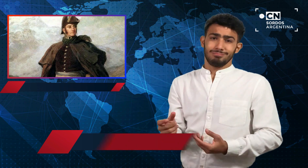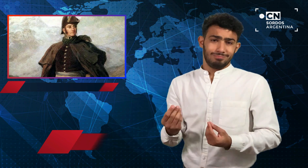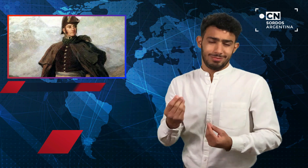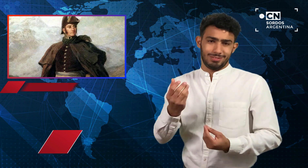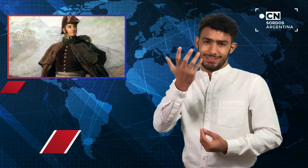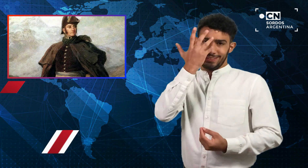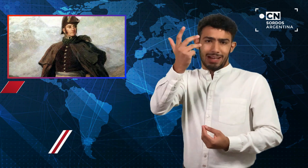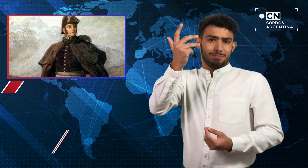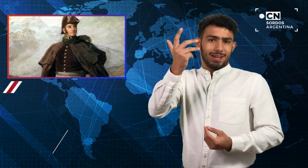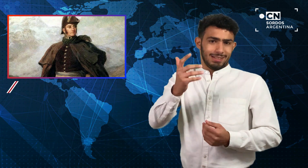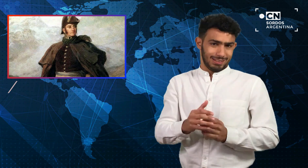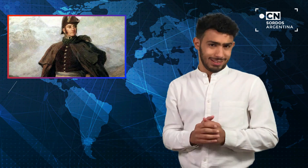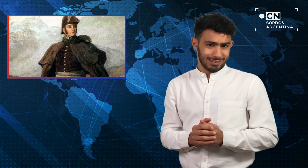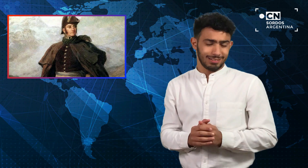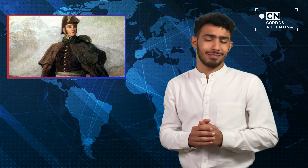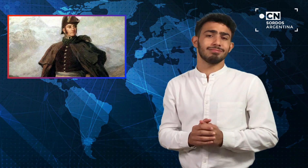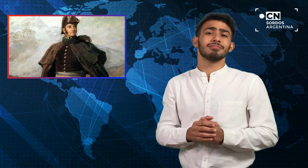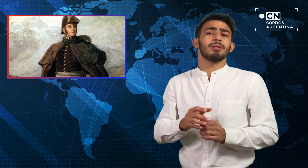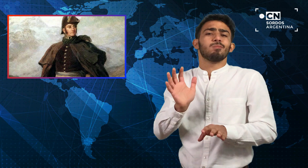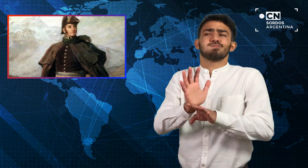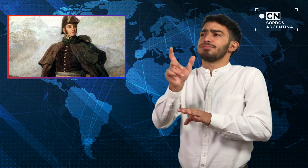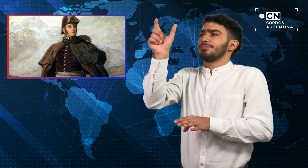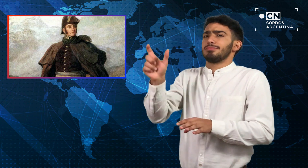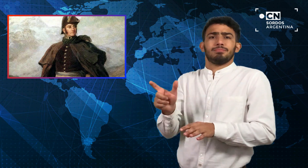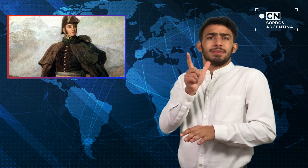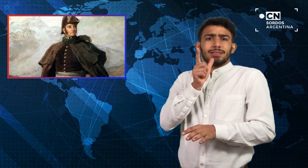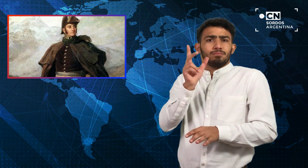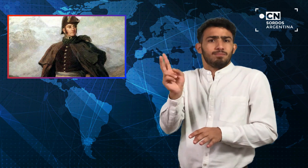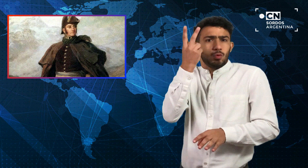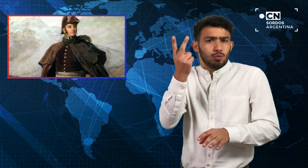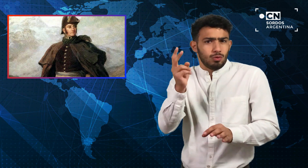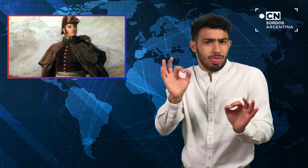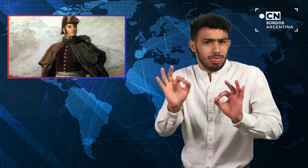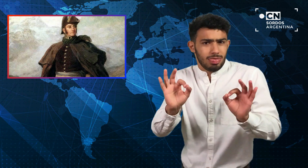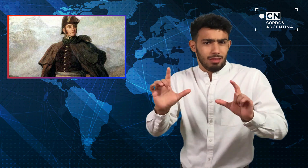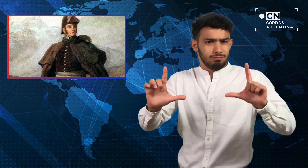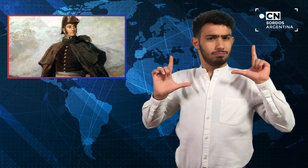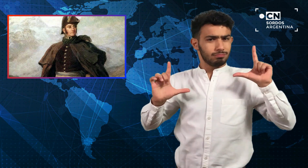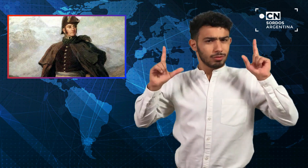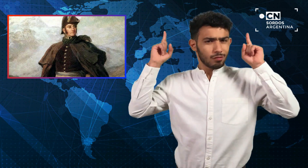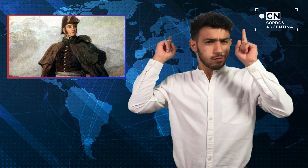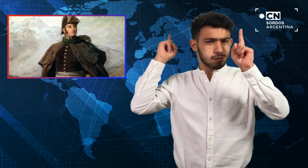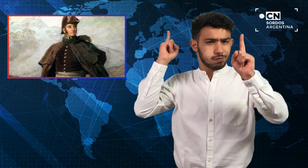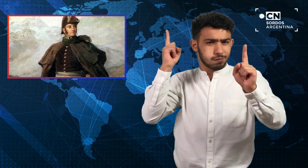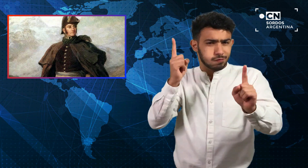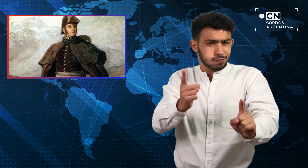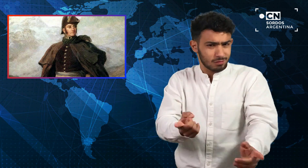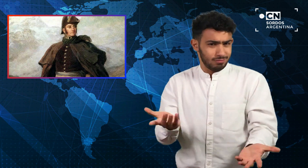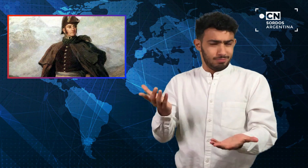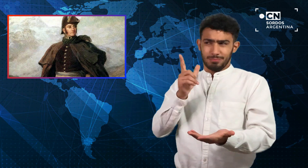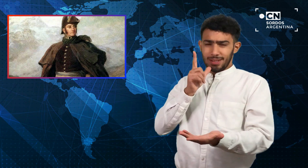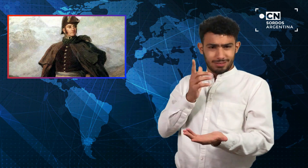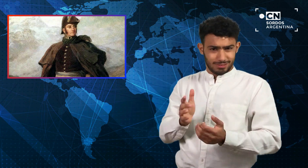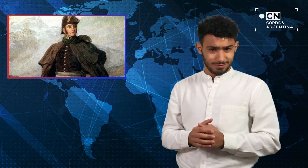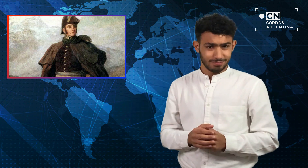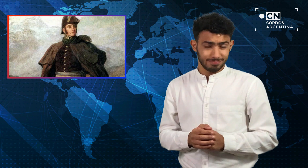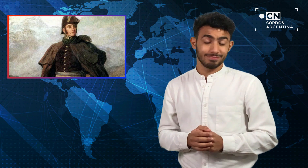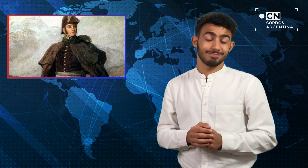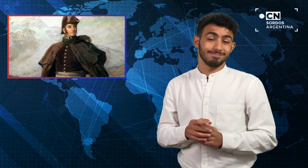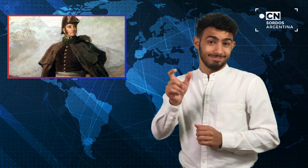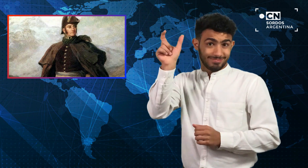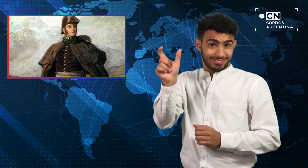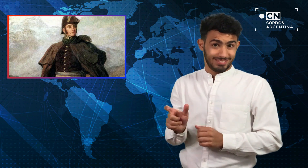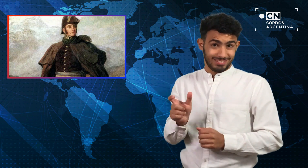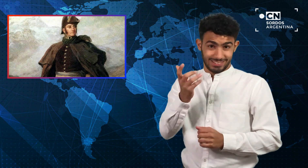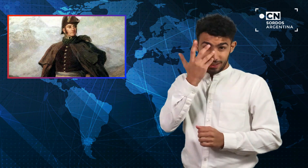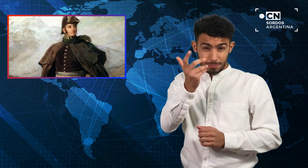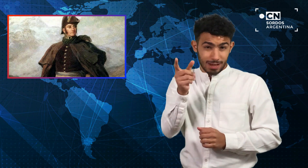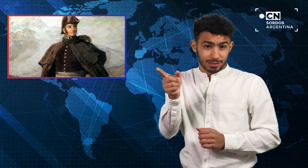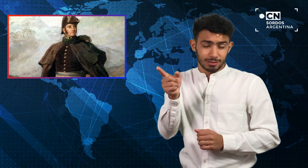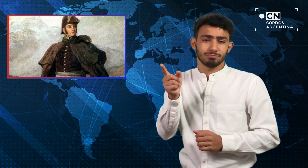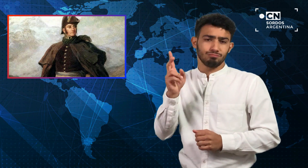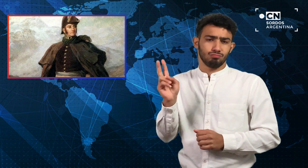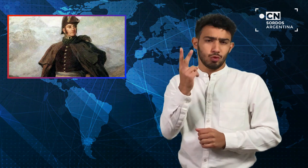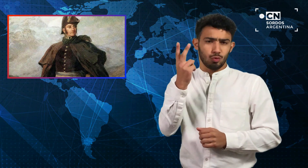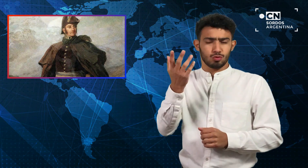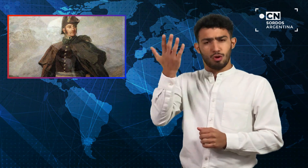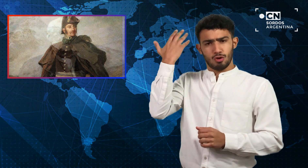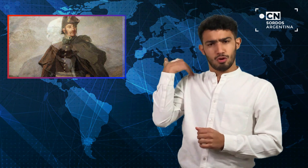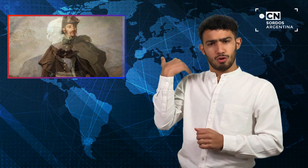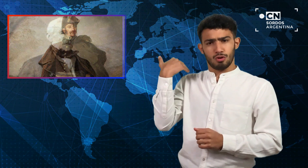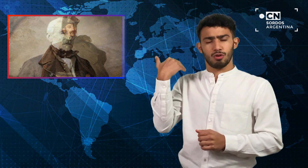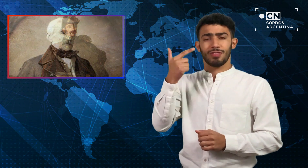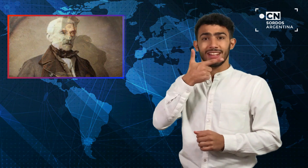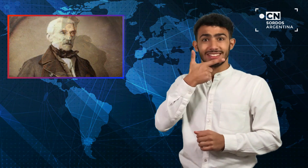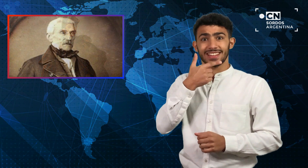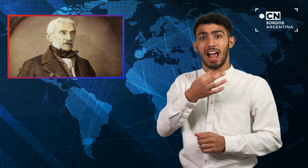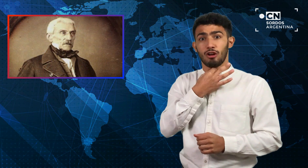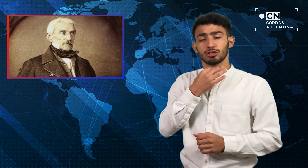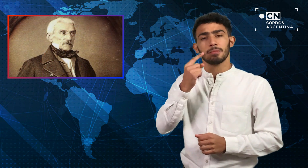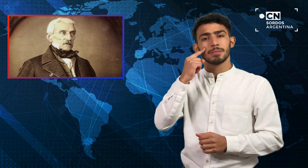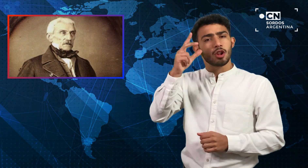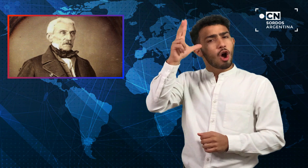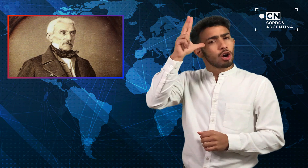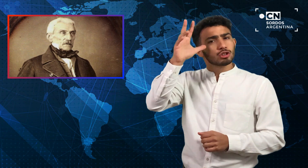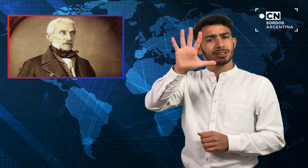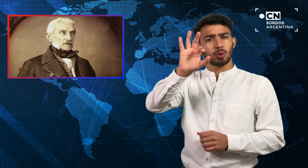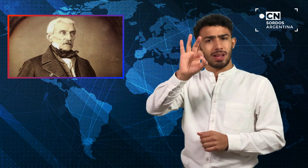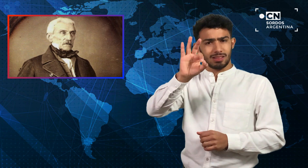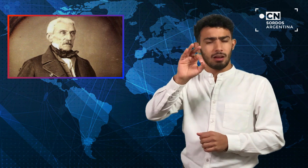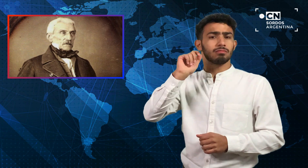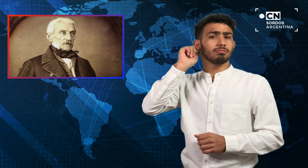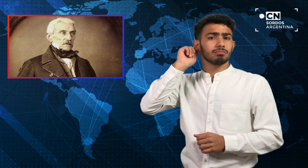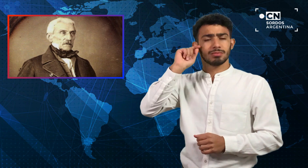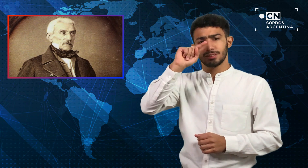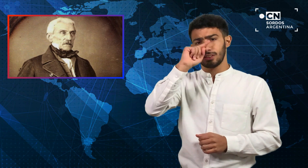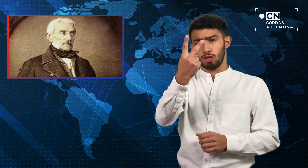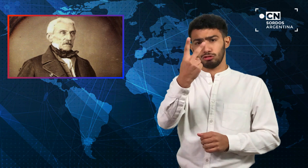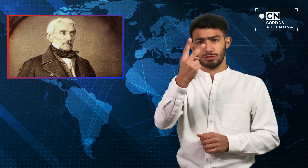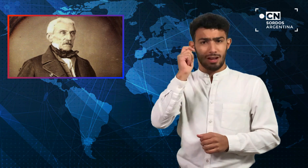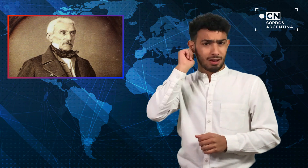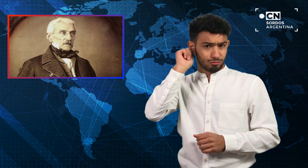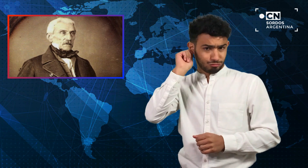del General Don José de San Martín, fallecido en 1850 a los 72 años de edad